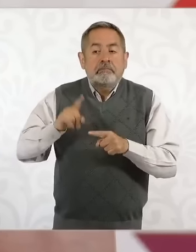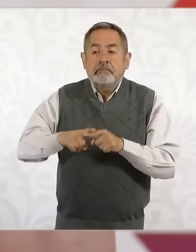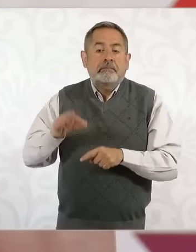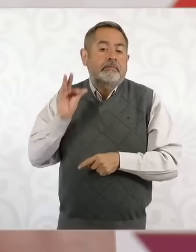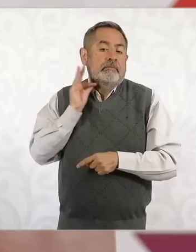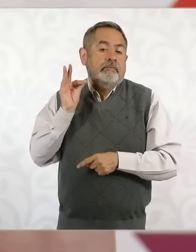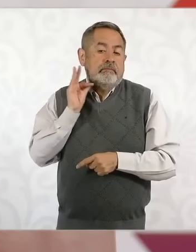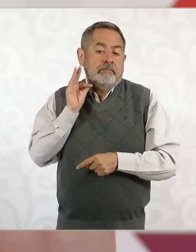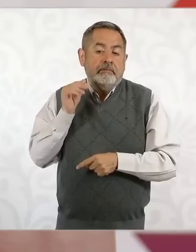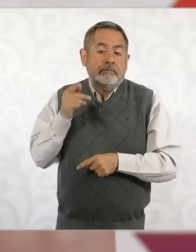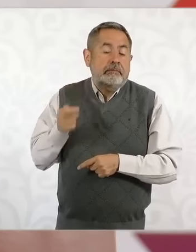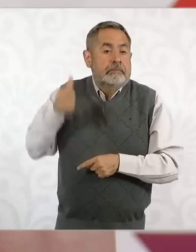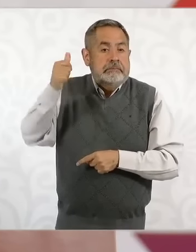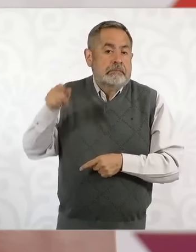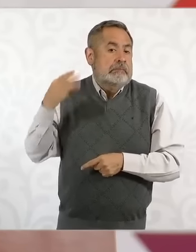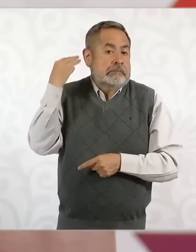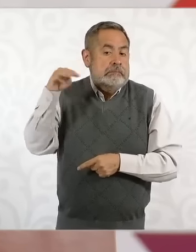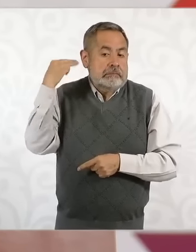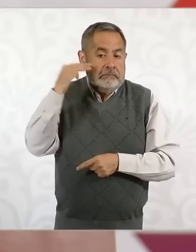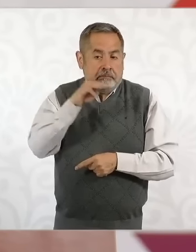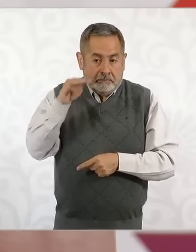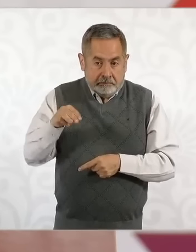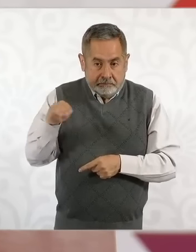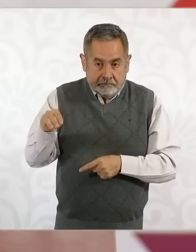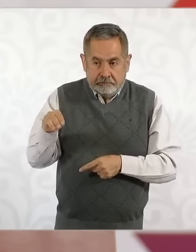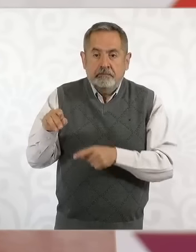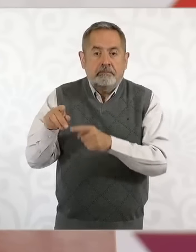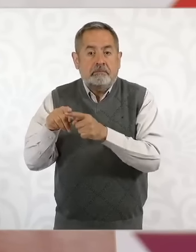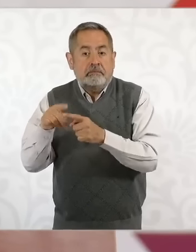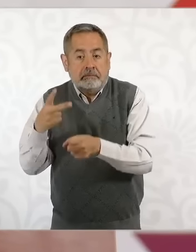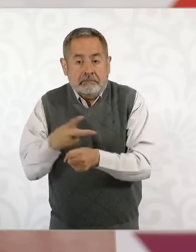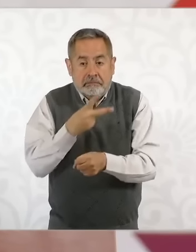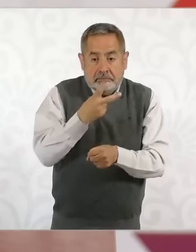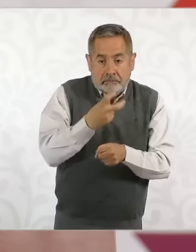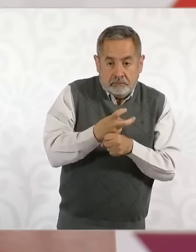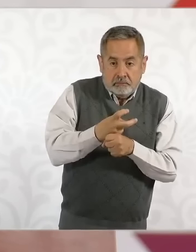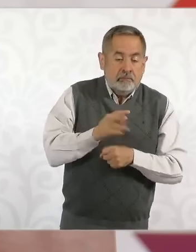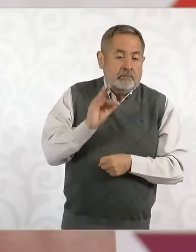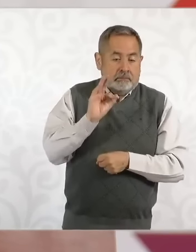del Estado de Michoacán. También hay una carpeta de investigación desde la Fiscalía General de la